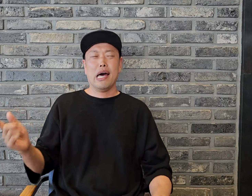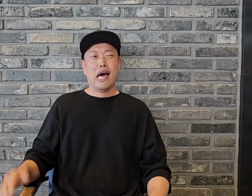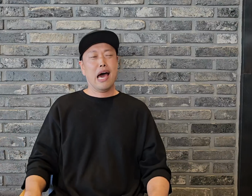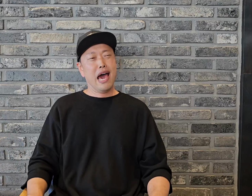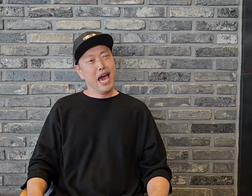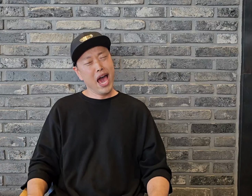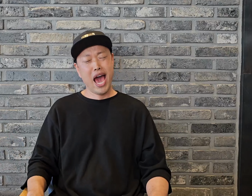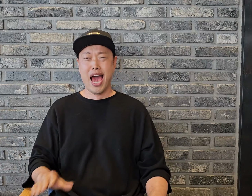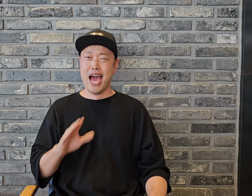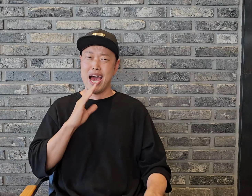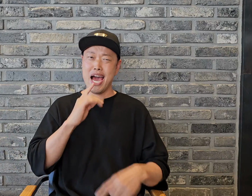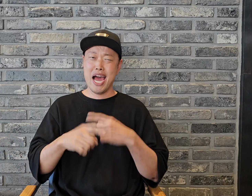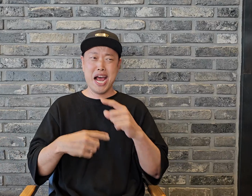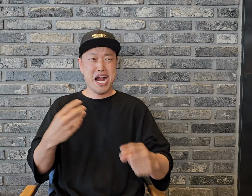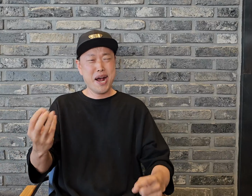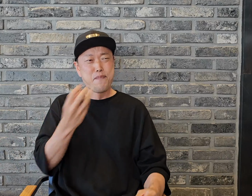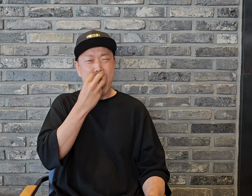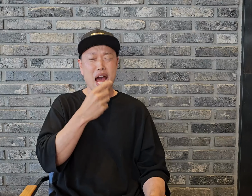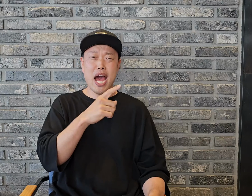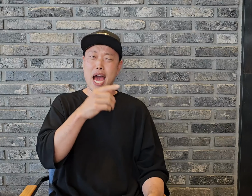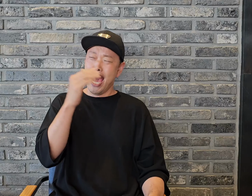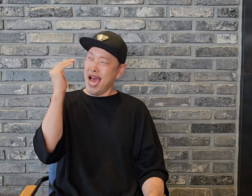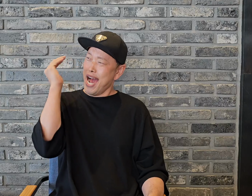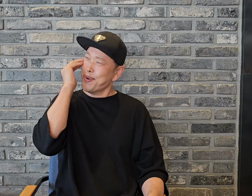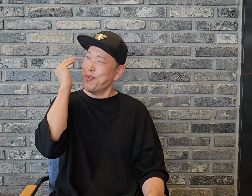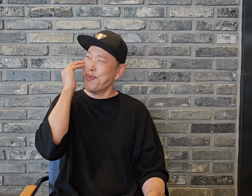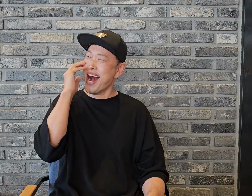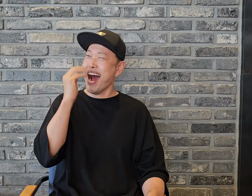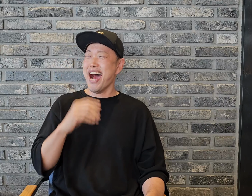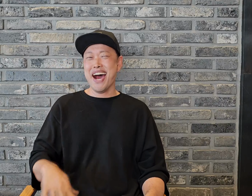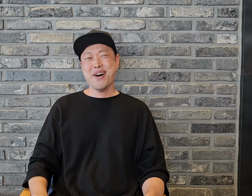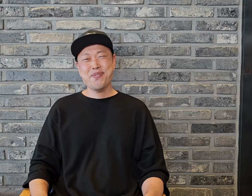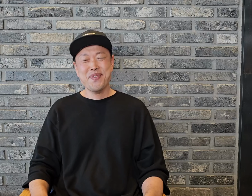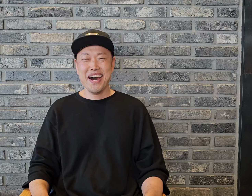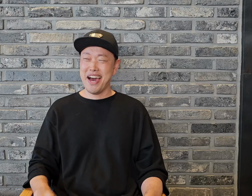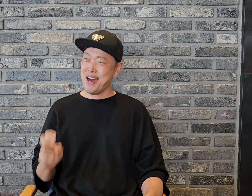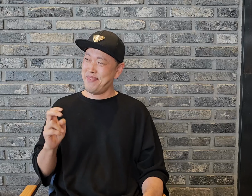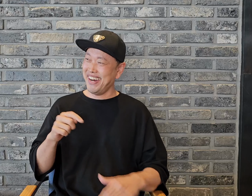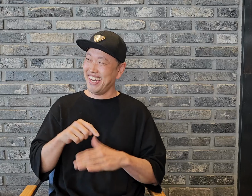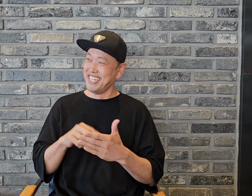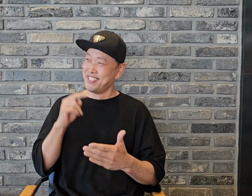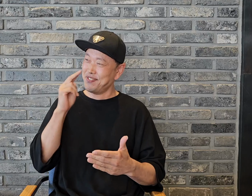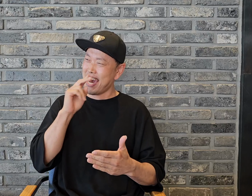그러면 제가 수어를 능수능란하게 표현하는 것에 대해서 질투하거나 혹은